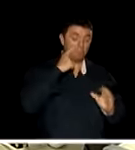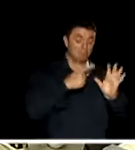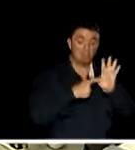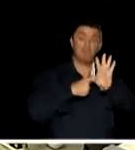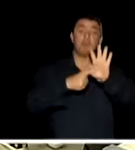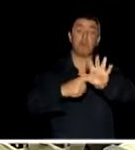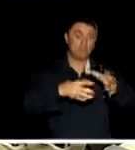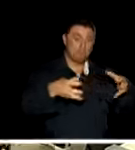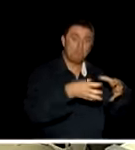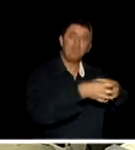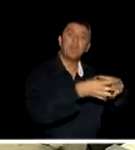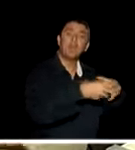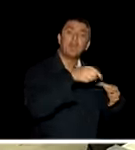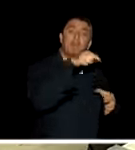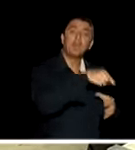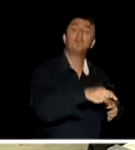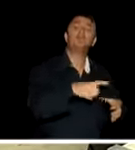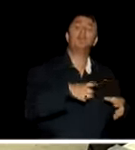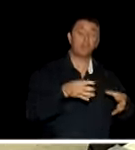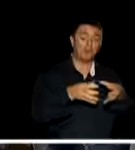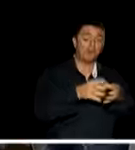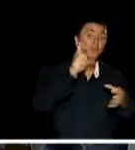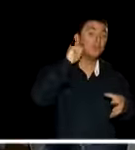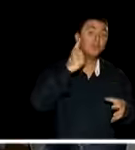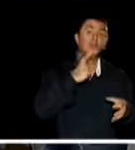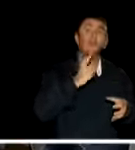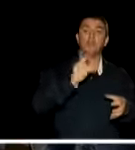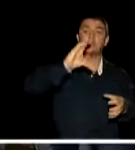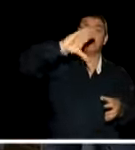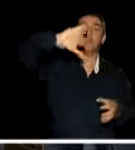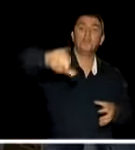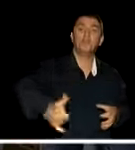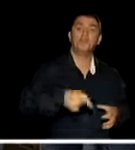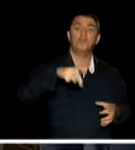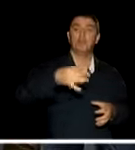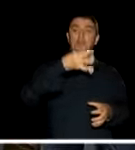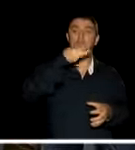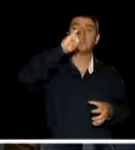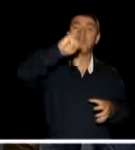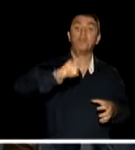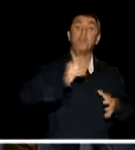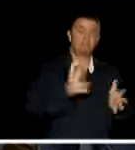É o que mostra essa turma animada composta por integrantes do Clube dos Surdos de Jundiaí